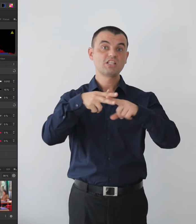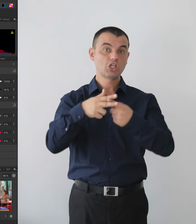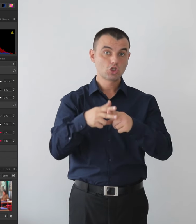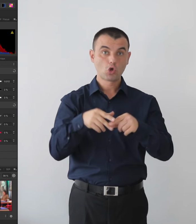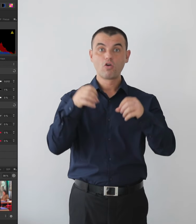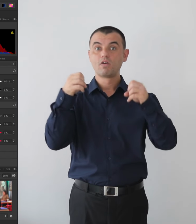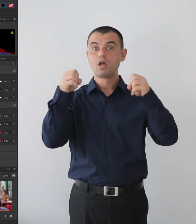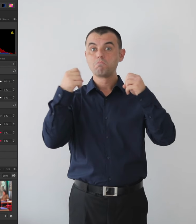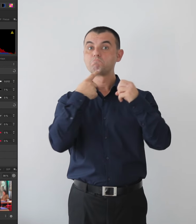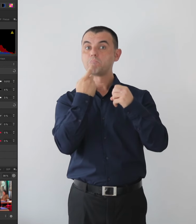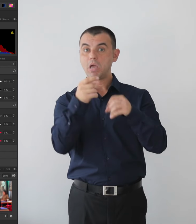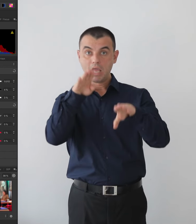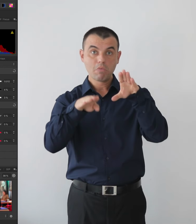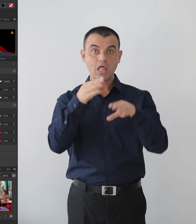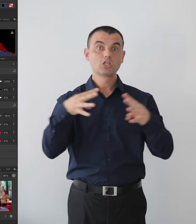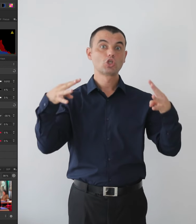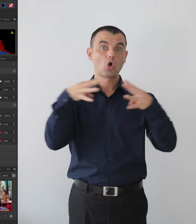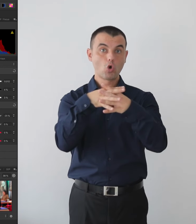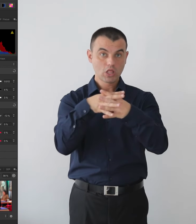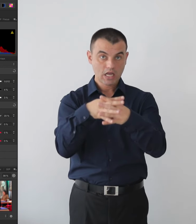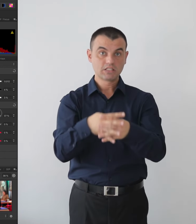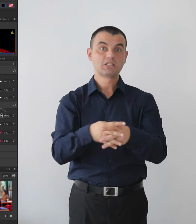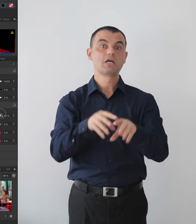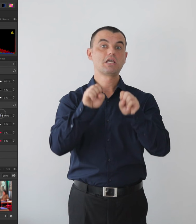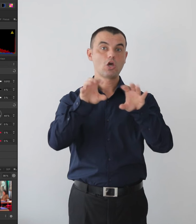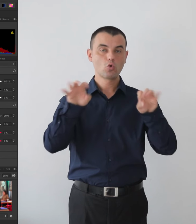и корекция на цветовете, балансът на бялото, яркост и контраст.